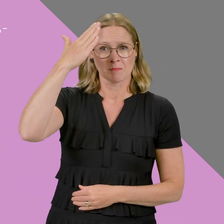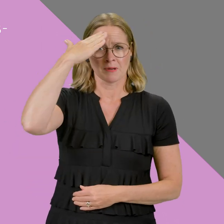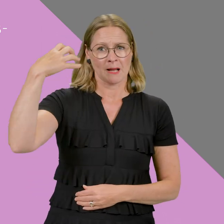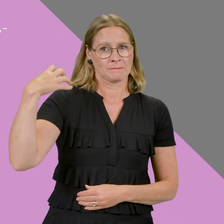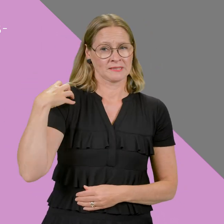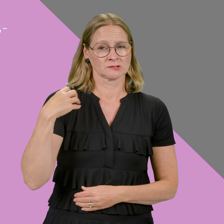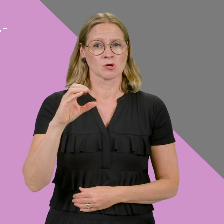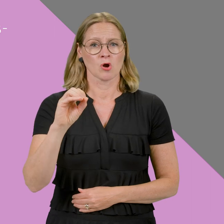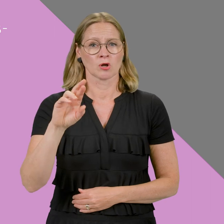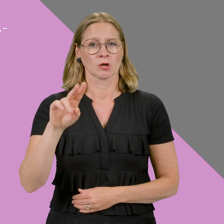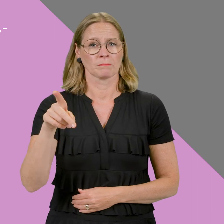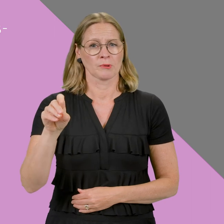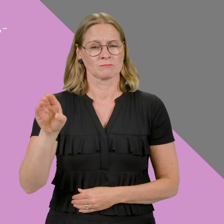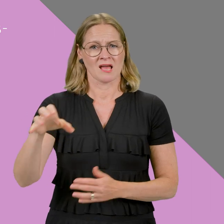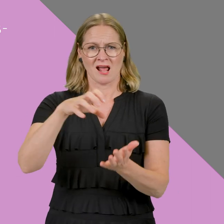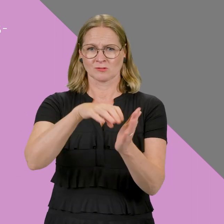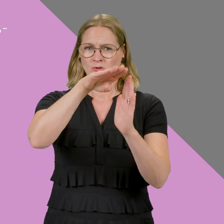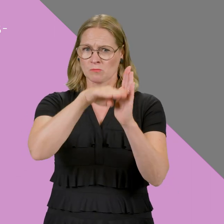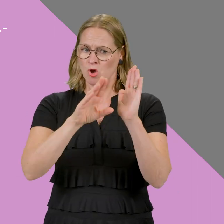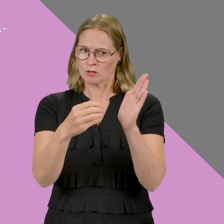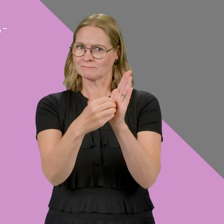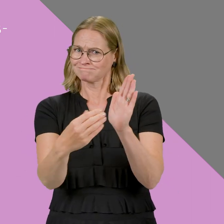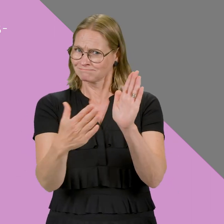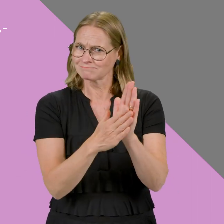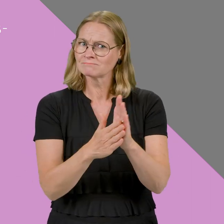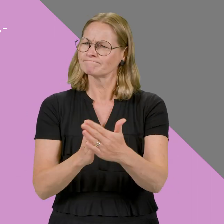että pääministeri Orpon hallitusohjelmaan on kirjattu tavoitteeksi -